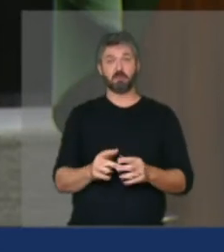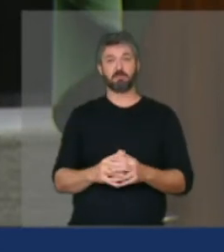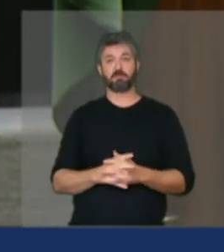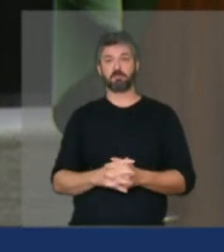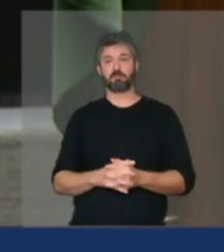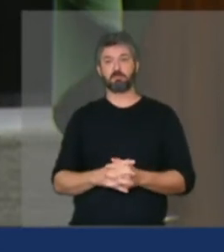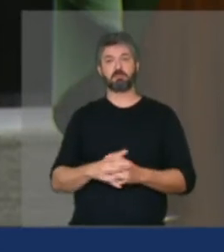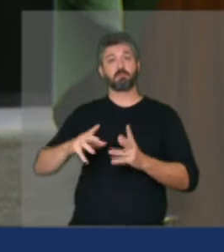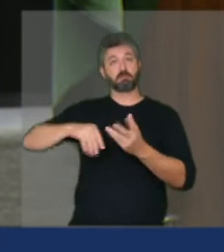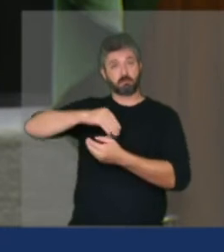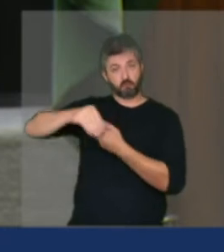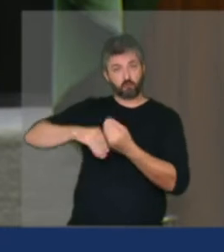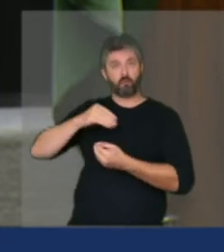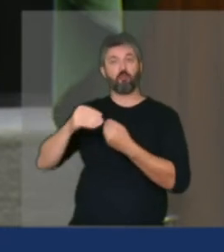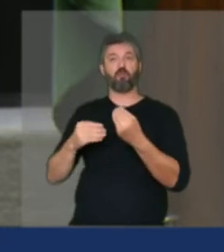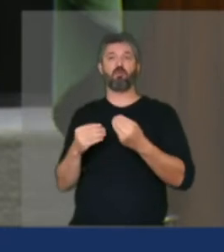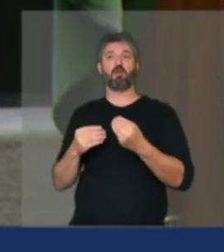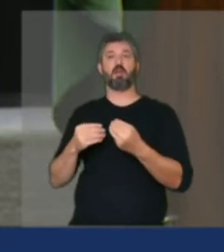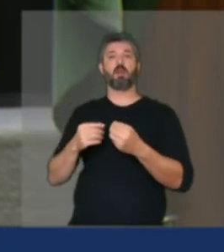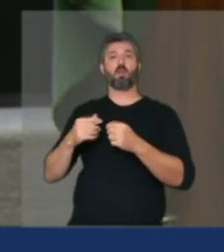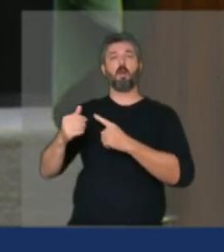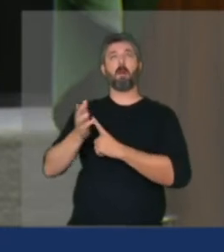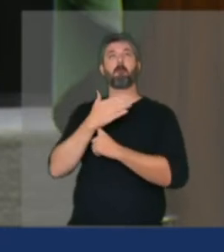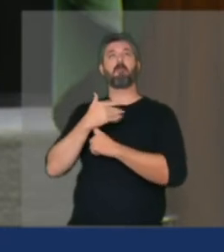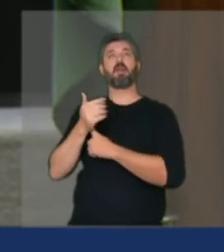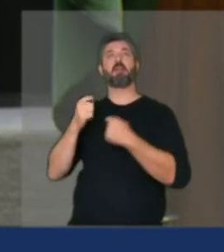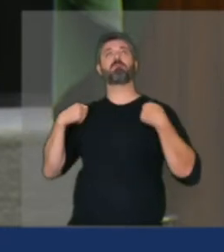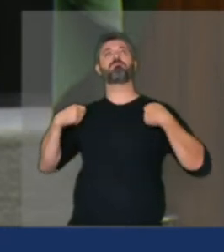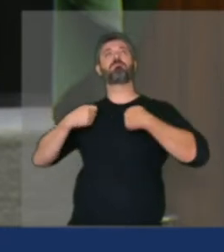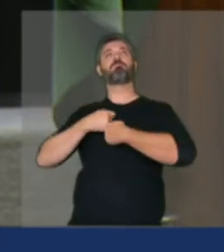QUE SE... SE ENVOLVERAM COM A BANDEIRA DO BRASIL NÃO TEM... NESSE GOVERNO, A MESMA REFERÊ